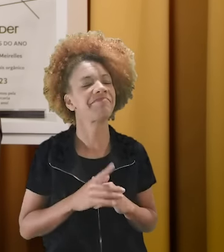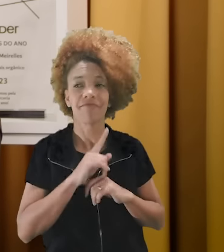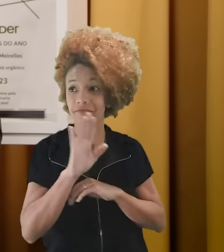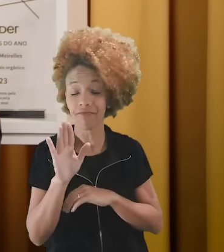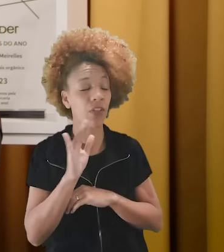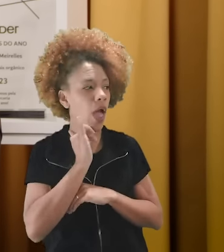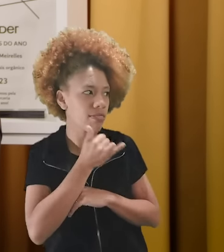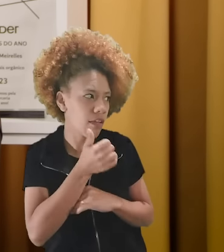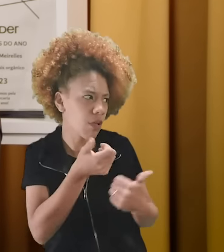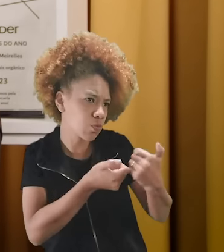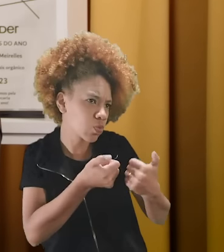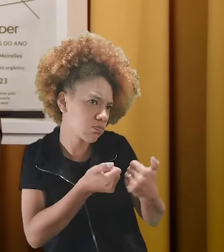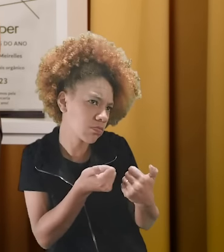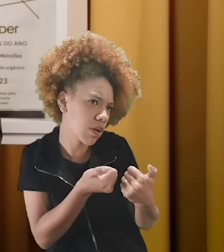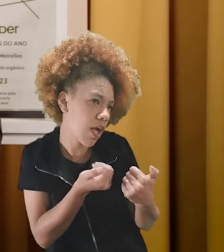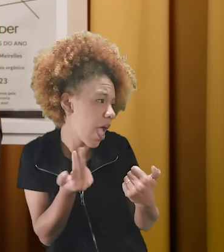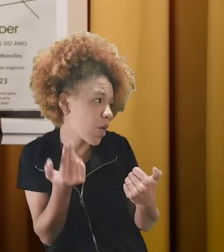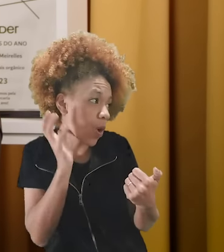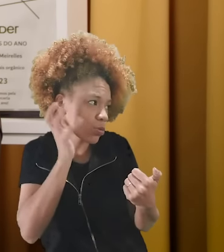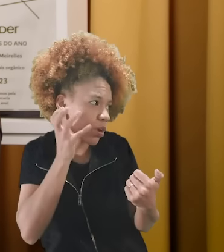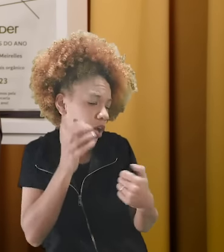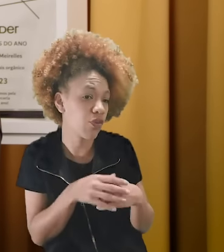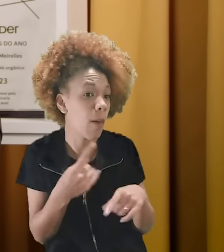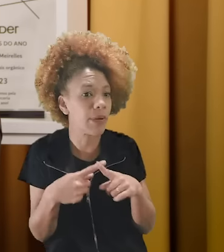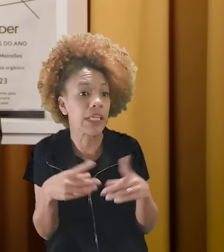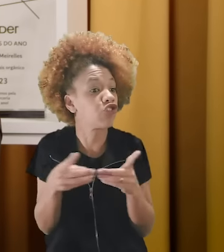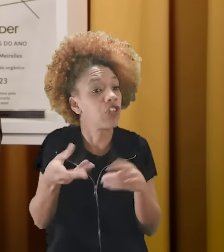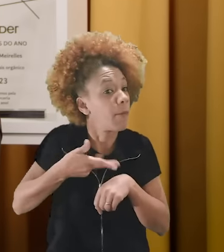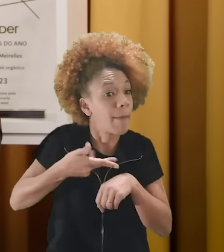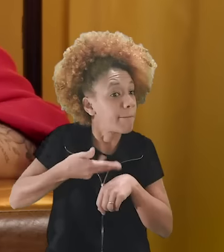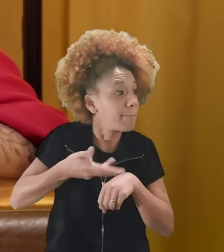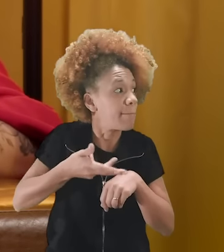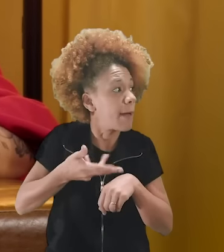a narração do videogame ela automaticamente é um rádio né porque é muito dinamismo quer